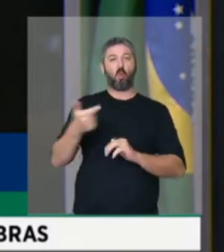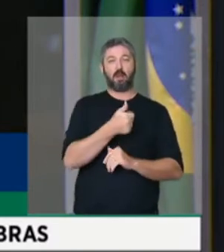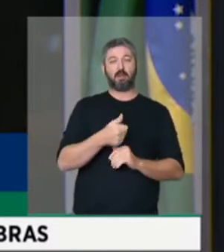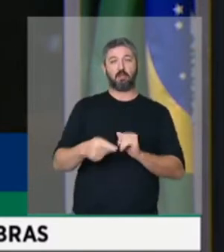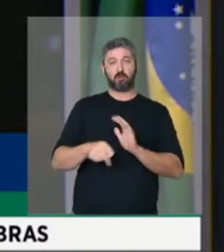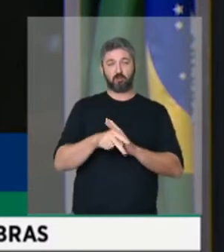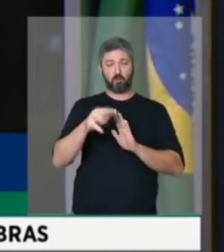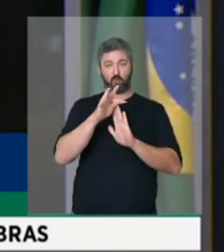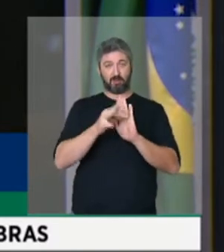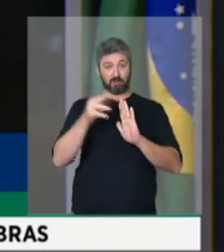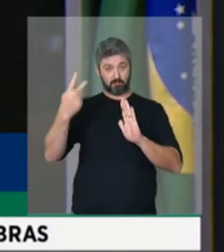TEXTO, QUE LUTOU COM O GOVERNO PELOS SEUS PONTOS DE VISTA, E